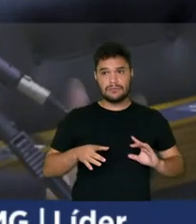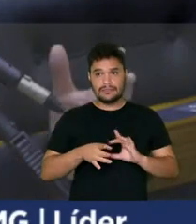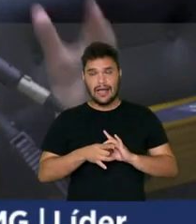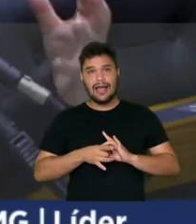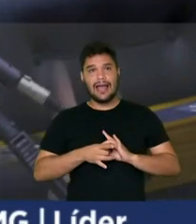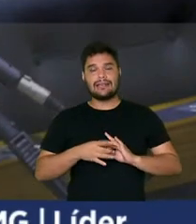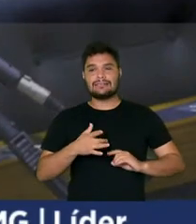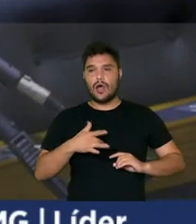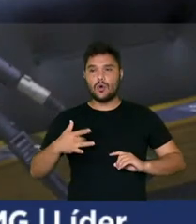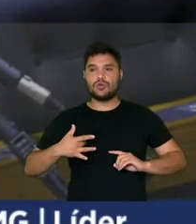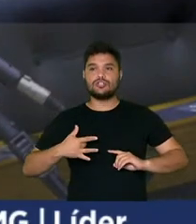CORRELAÇÃO INTERDEPENDENTE. A SAÚDE DO SER HUMANO DEPENDE